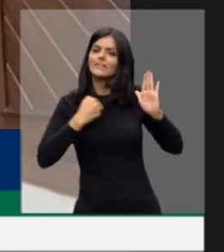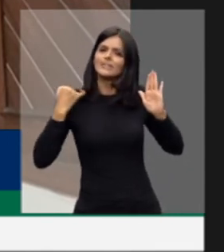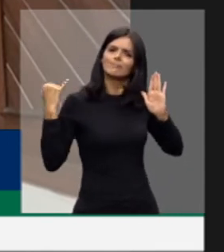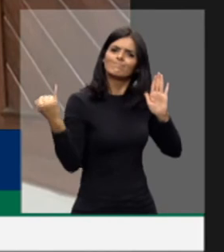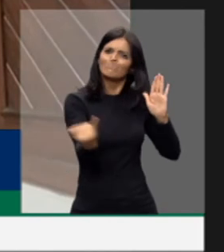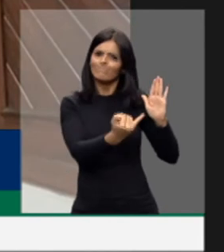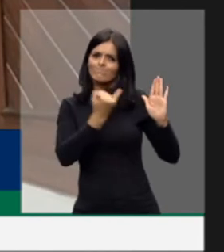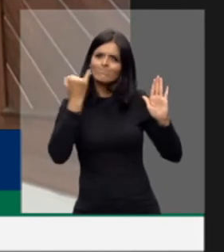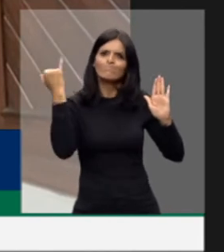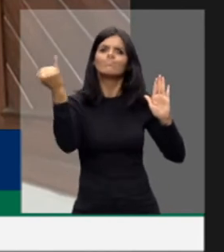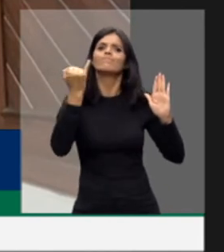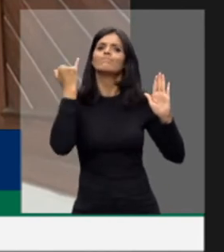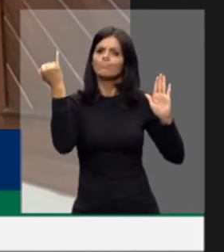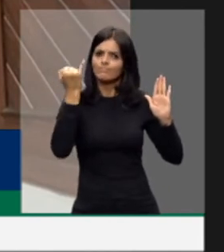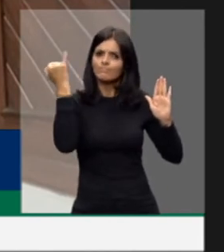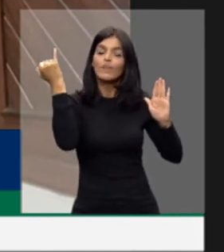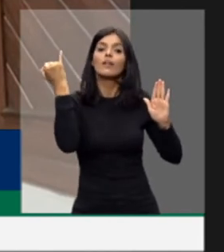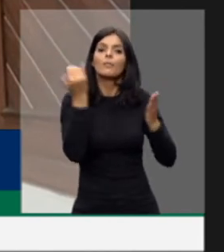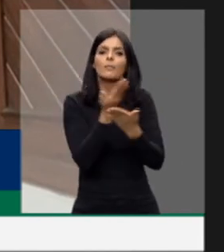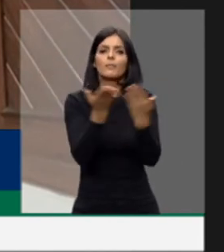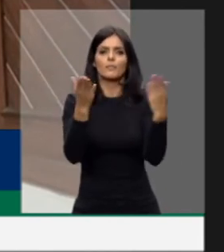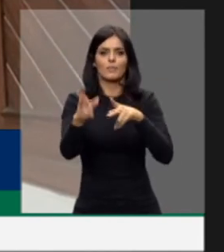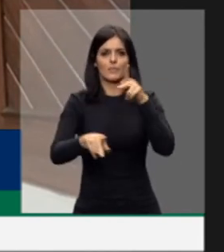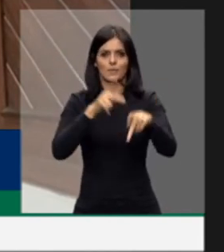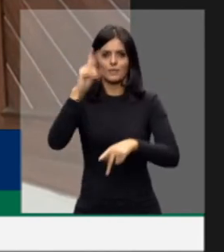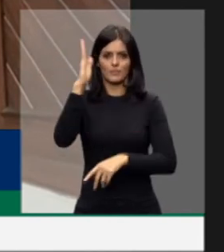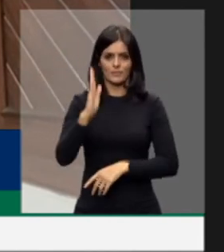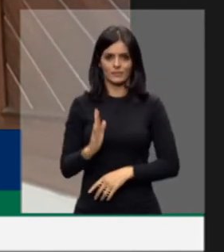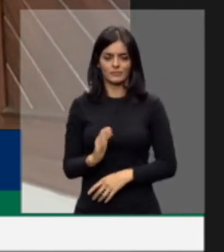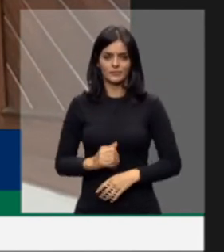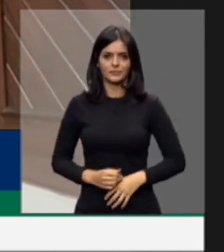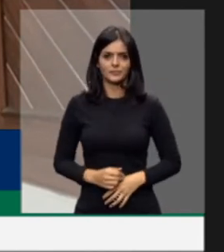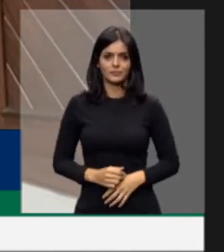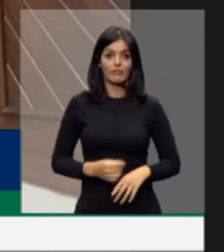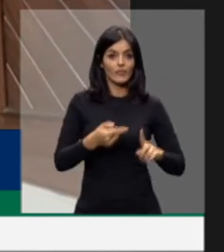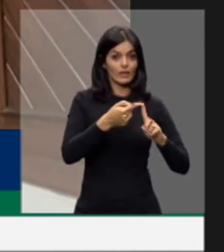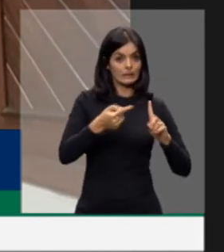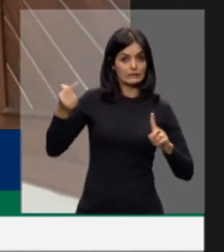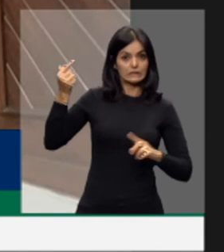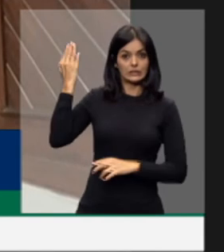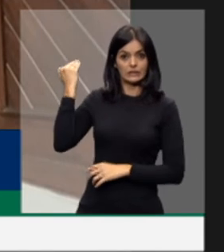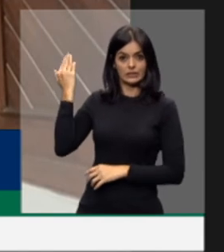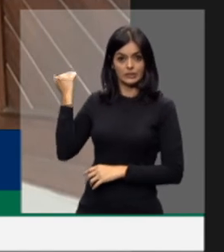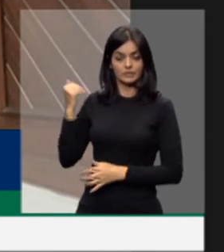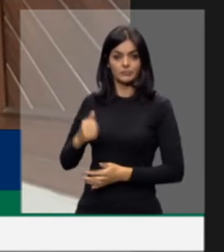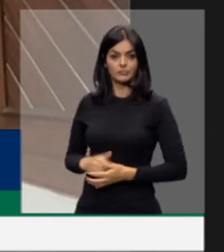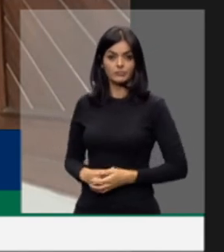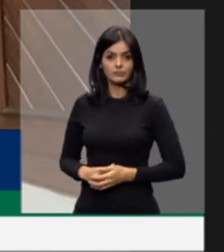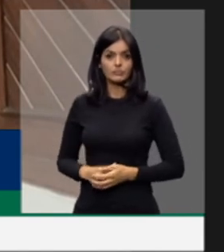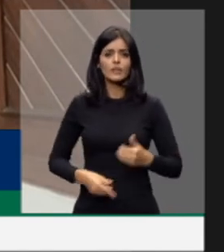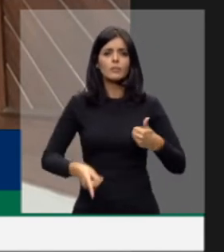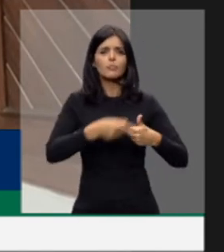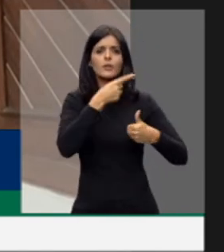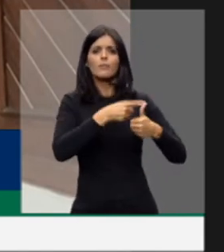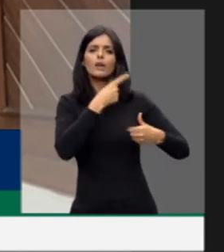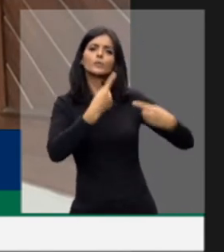NACIONAL DE SALÁRIO, PORTANTO TRATA-SE DE FATO DE UMA MATÉRIA EXTREMAMENTE RELEVANTE PARA A POPULAÇÃO BRASILEIRA. NA SEMANA PASSADA,